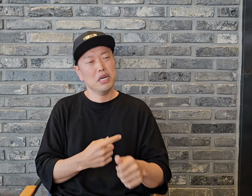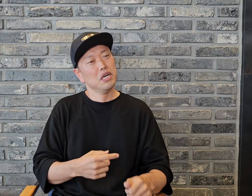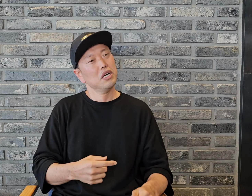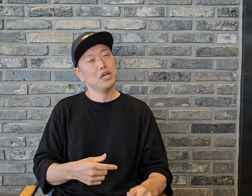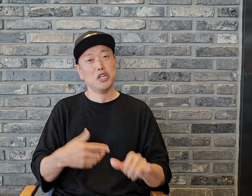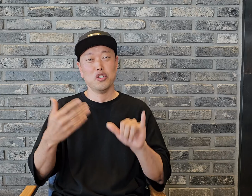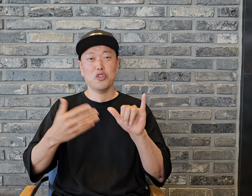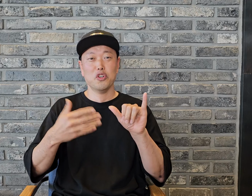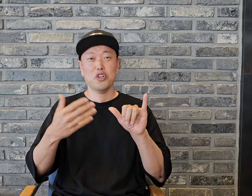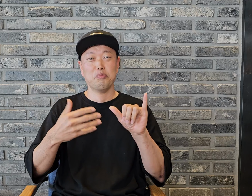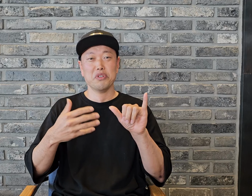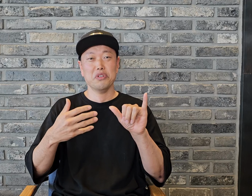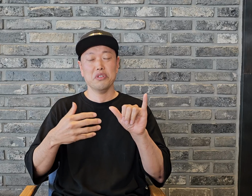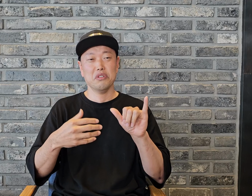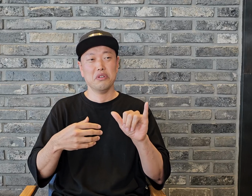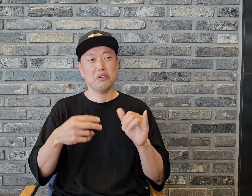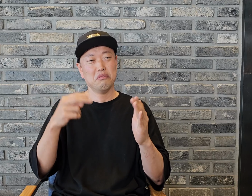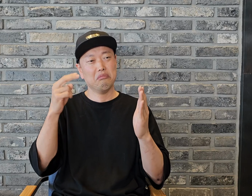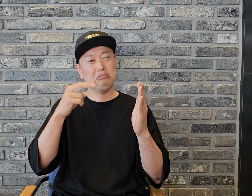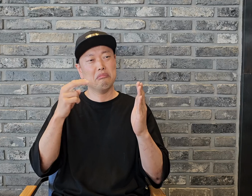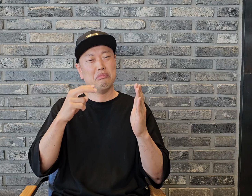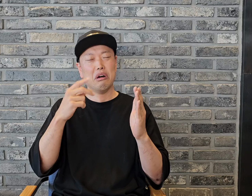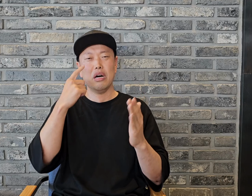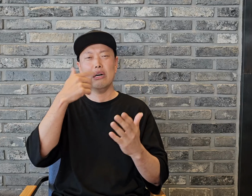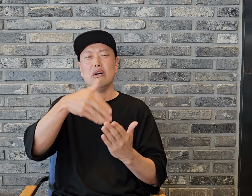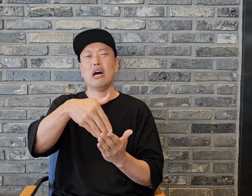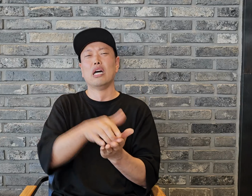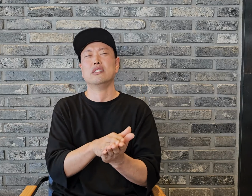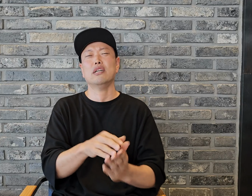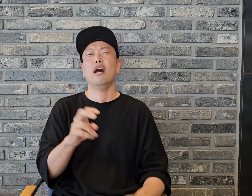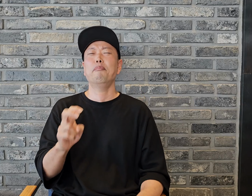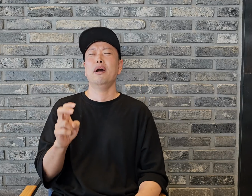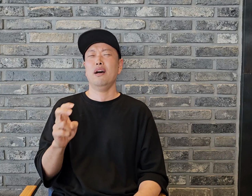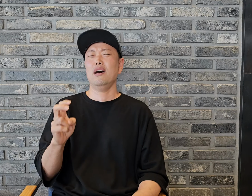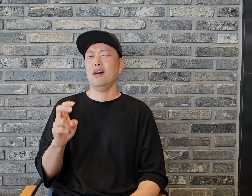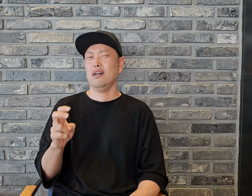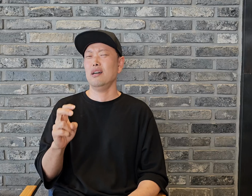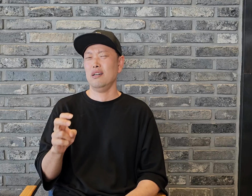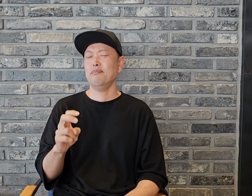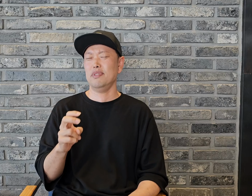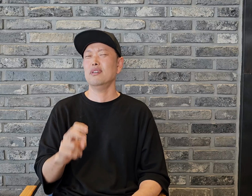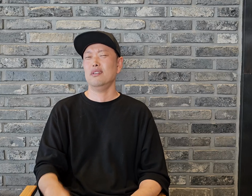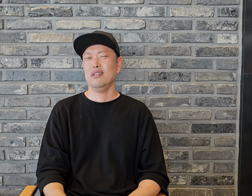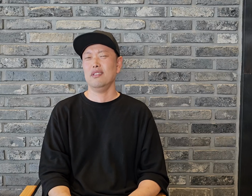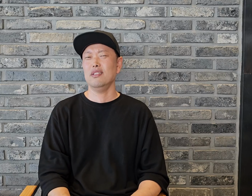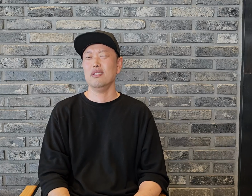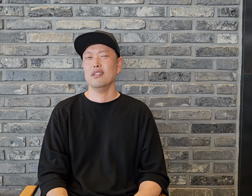YouTube を見ているうちに飽きてしまい 、まったく見るのをやめてしまいます。